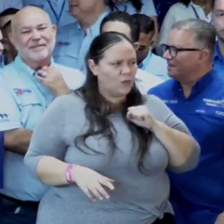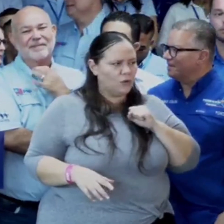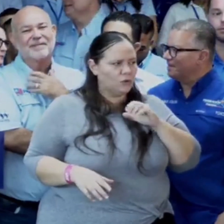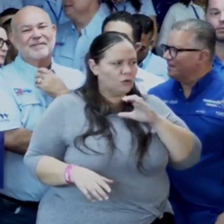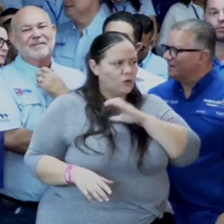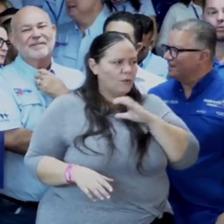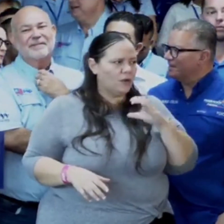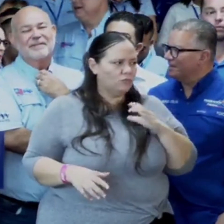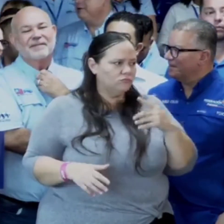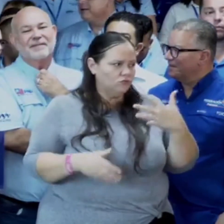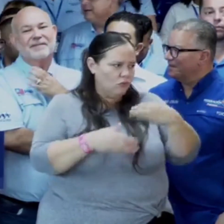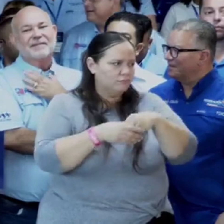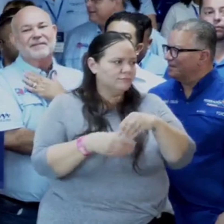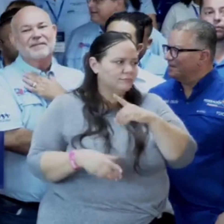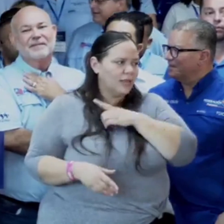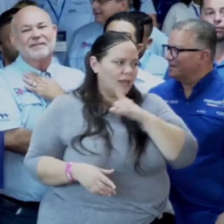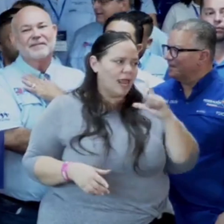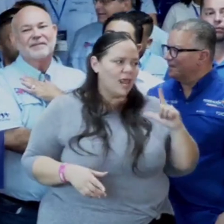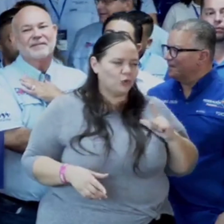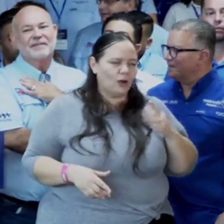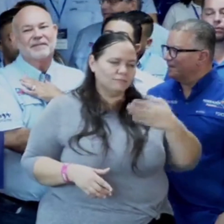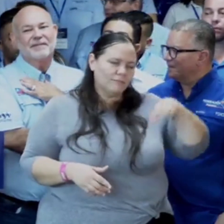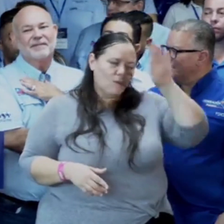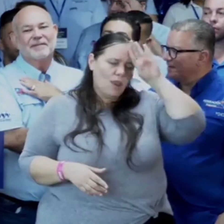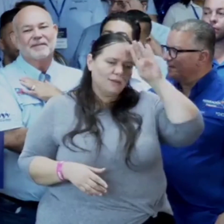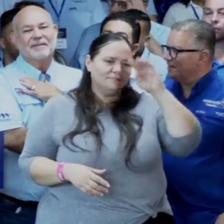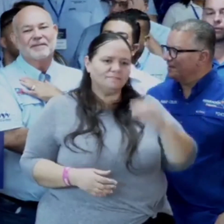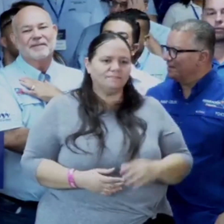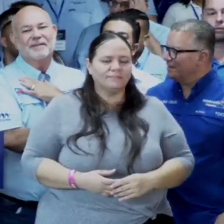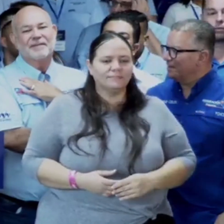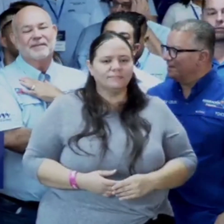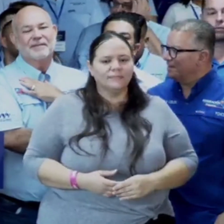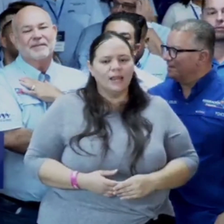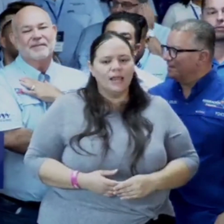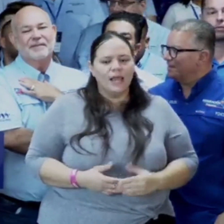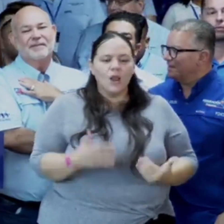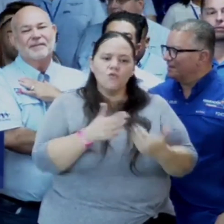que se trata mucho más de de eso yo creo que el nuevo liderato del partido Popular incluyéndolo